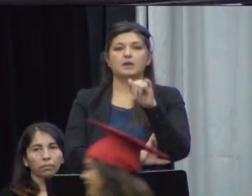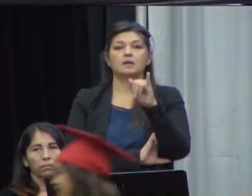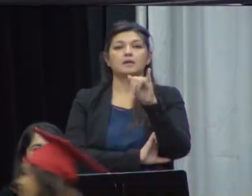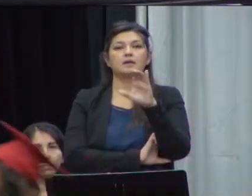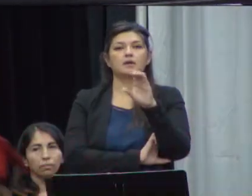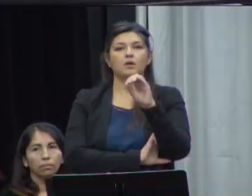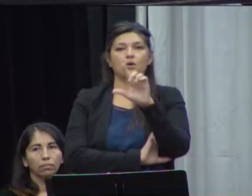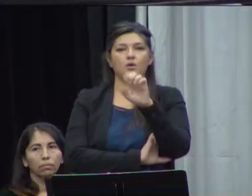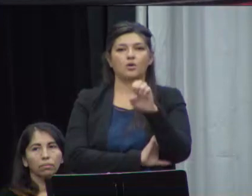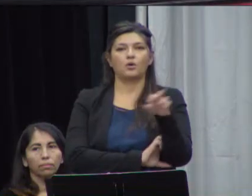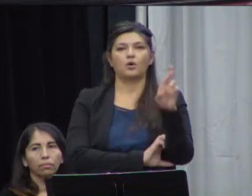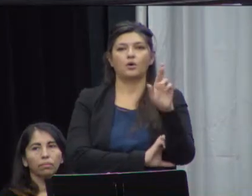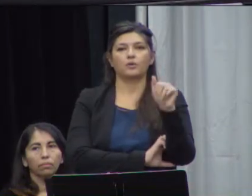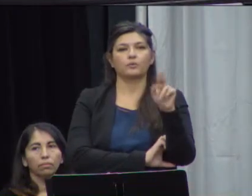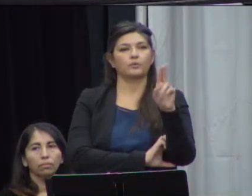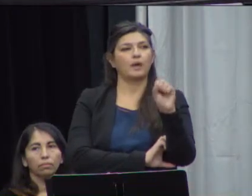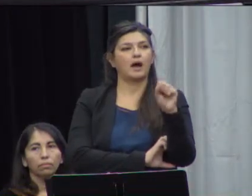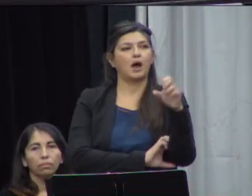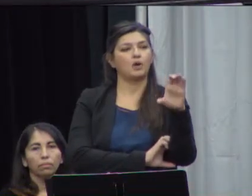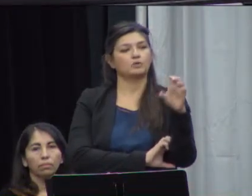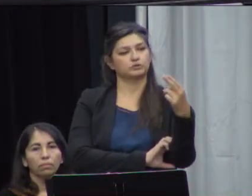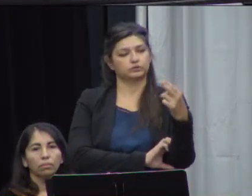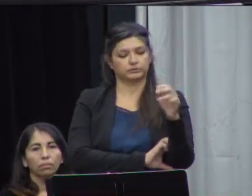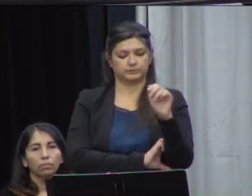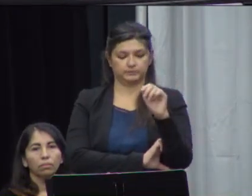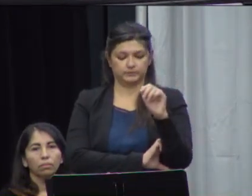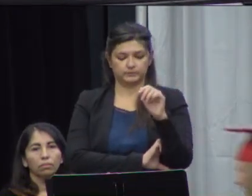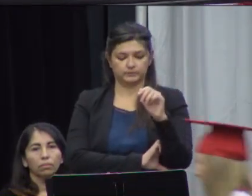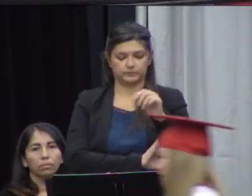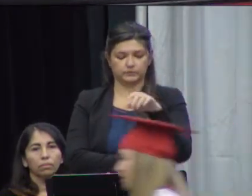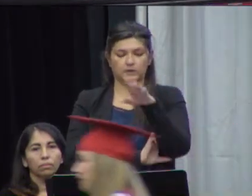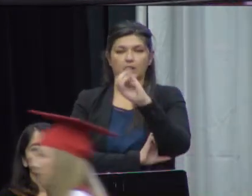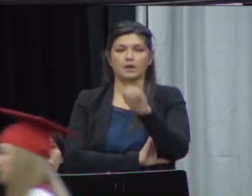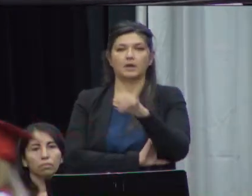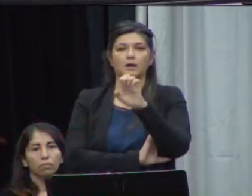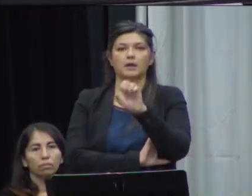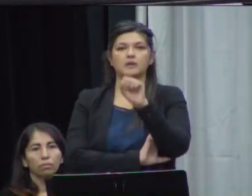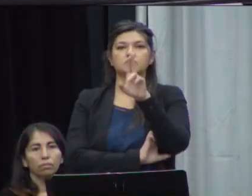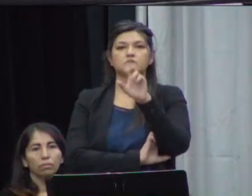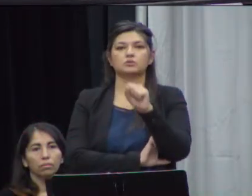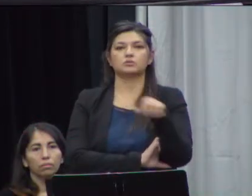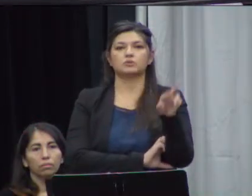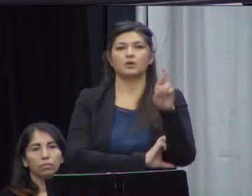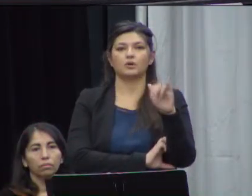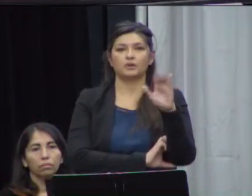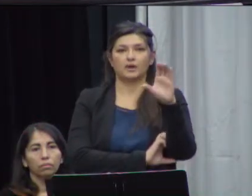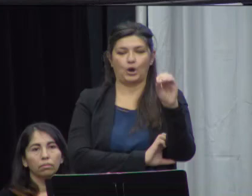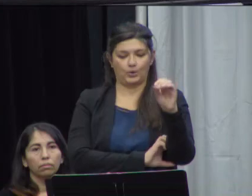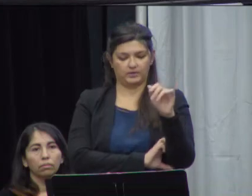(audience applauds) Jesus Rico. (audience applauds)